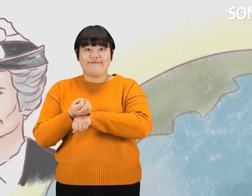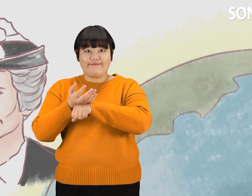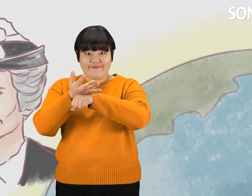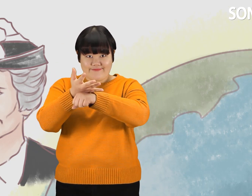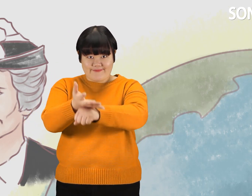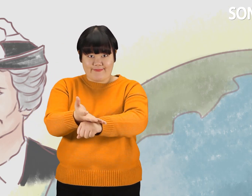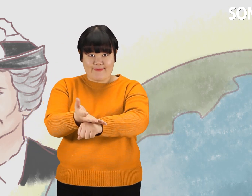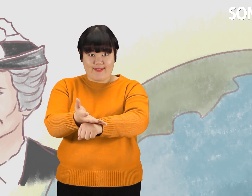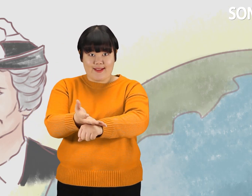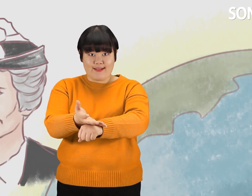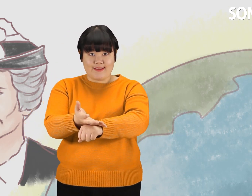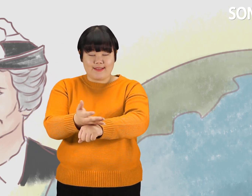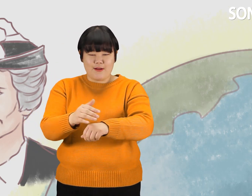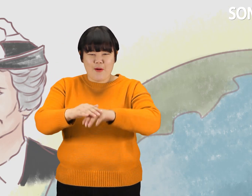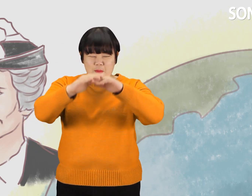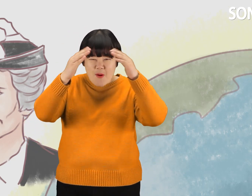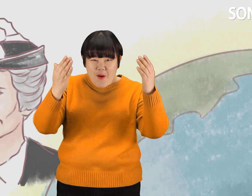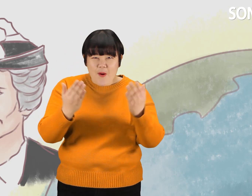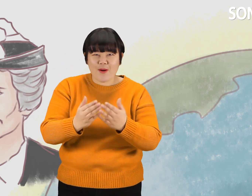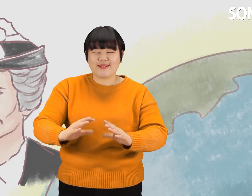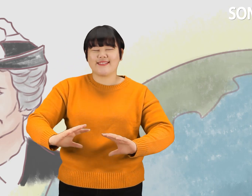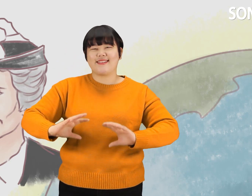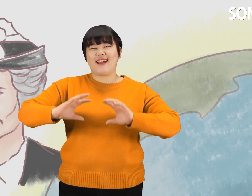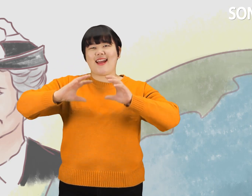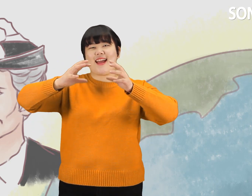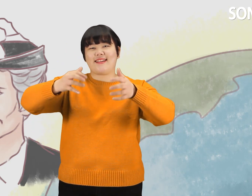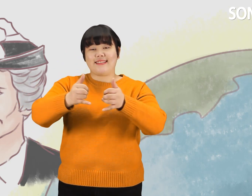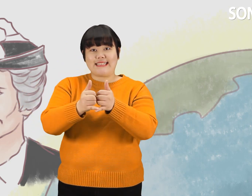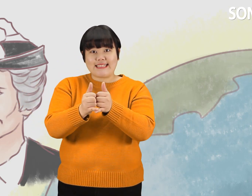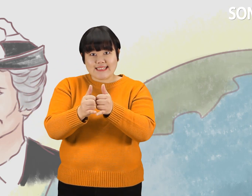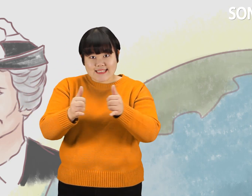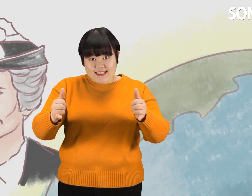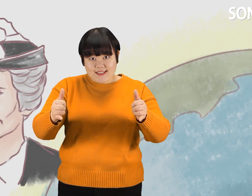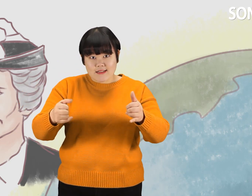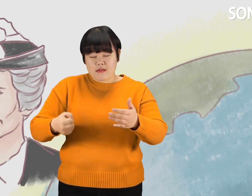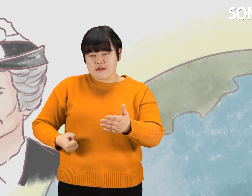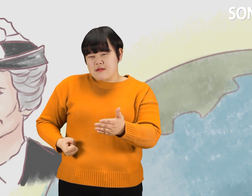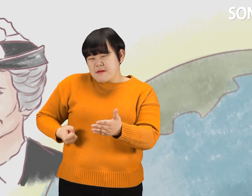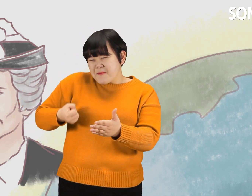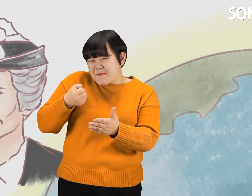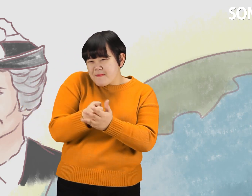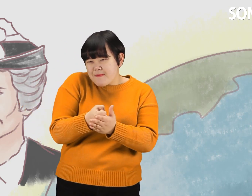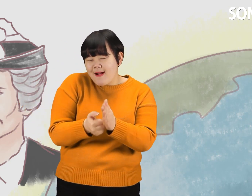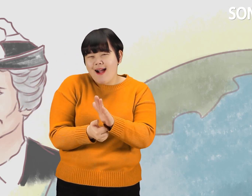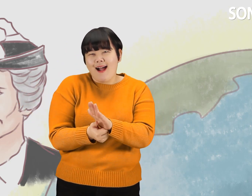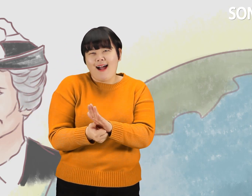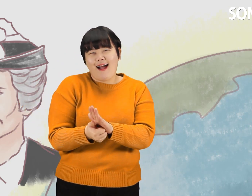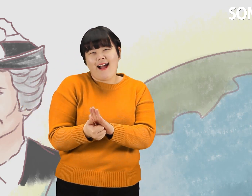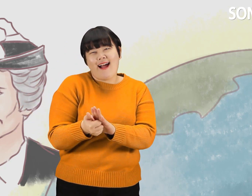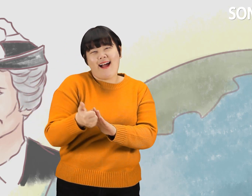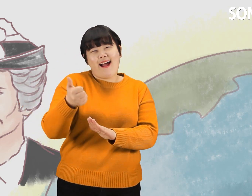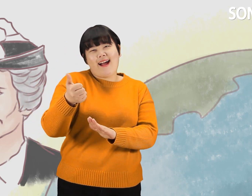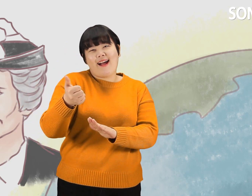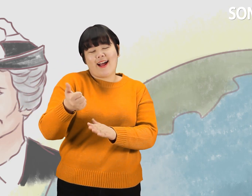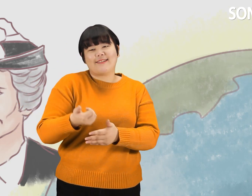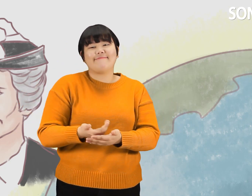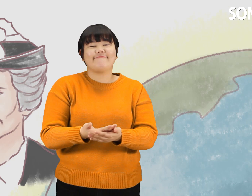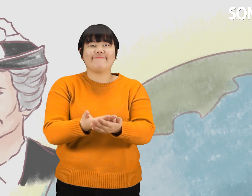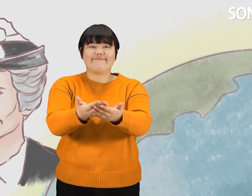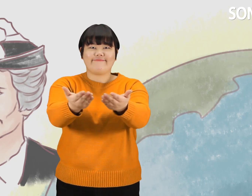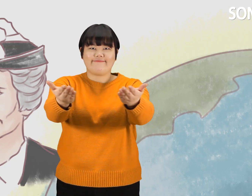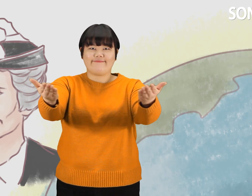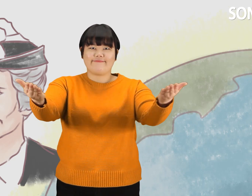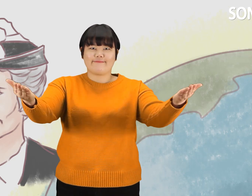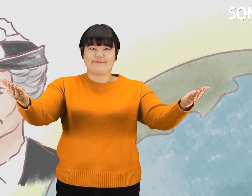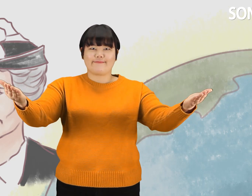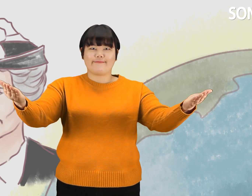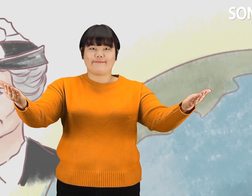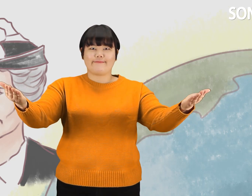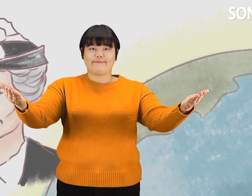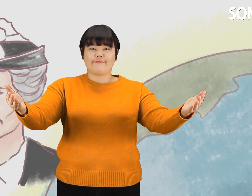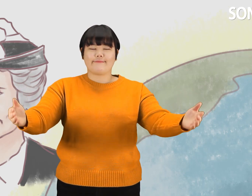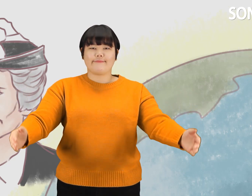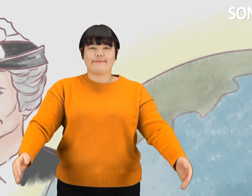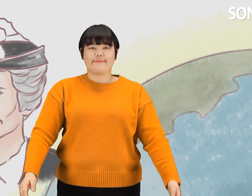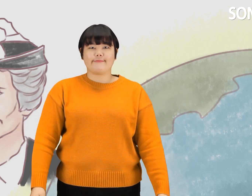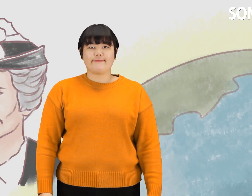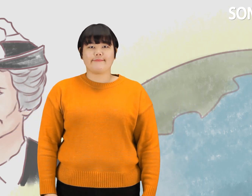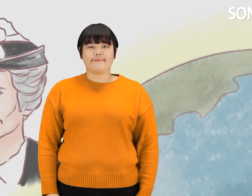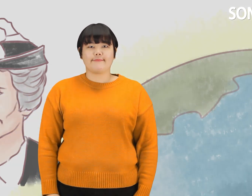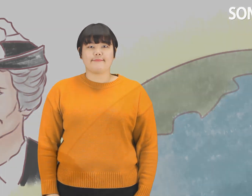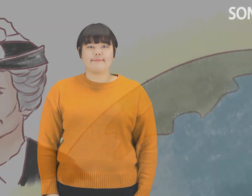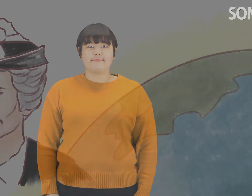ヘレンは、全世界の人々に勇気と希望を吹き込んでくれました。